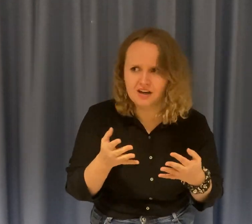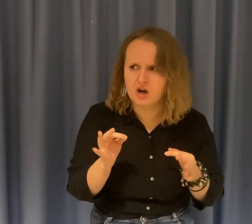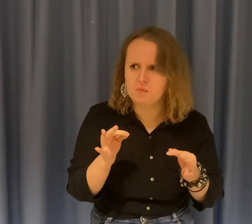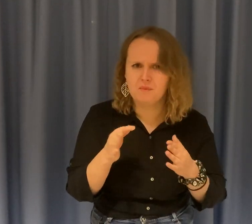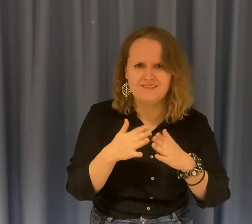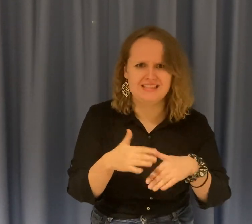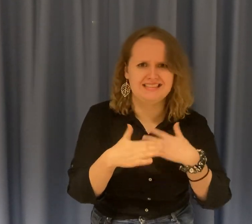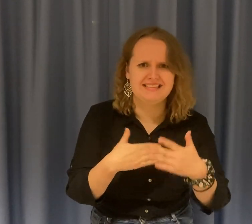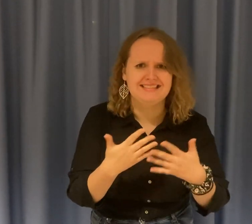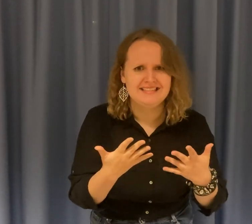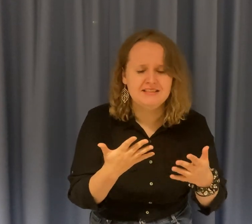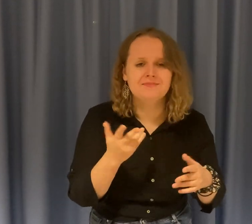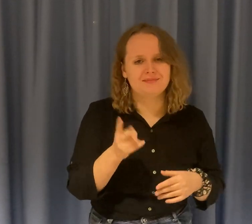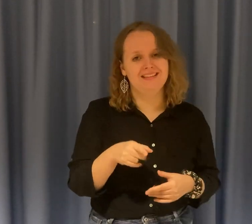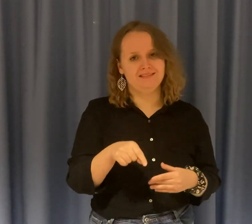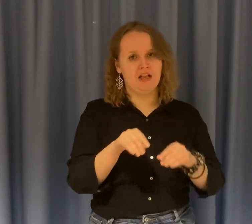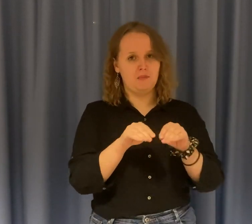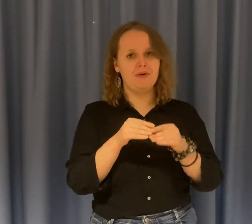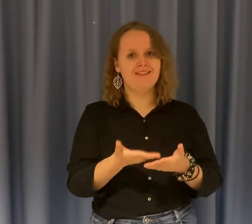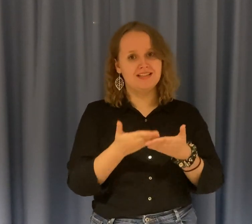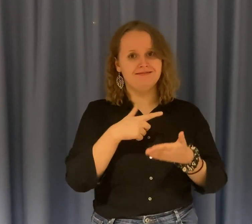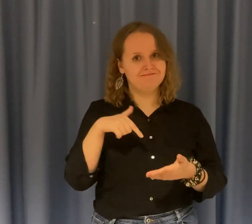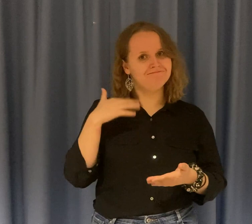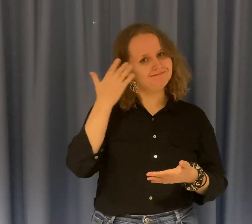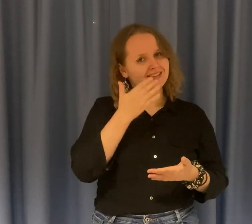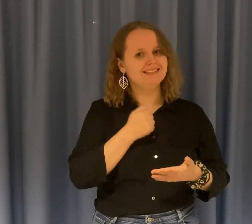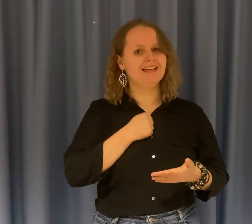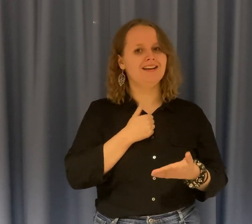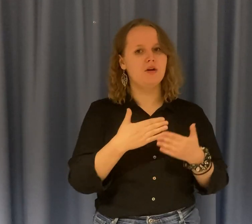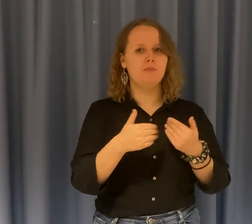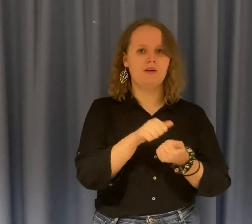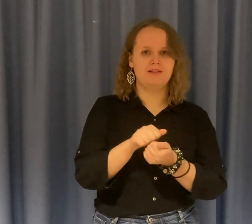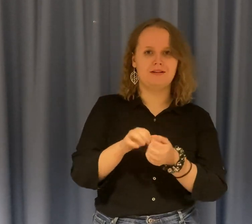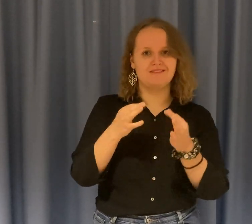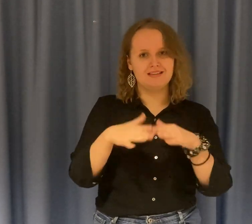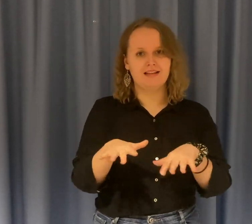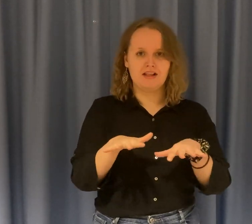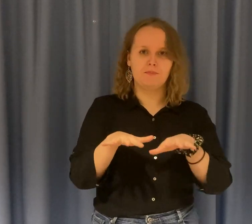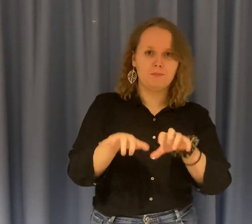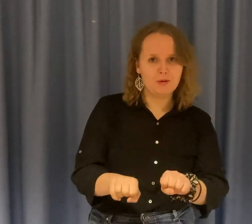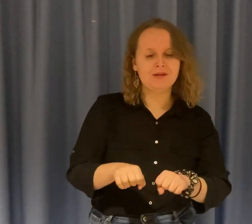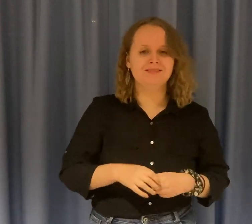Koulutuksen myötä meillä tulee olemaan keinoja puuttua häirintään.